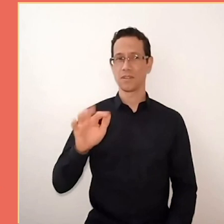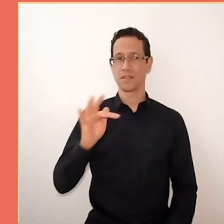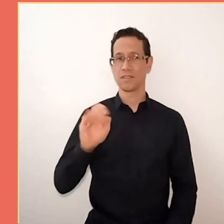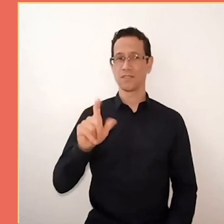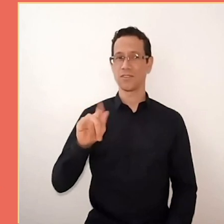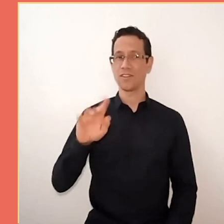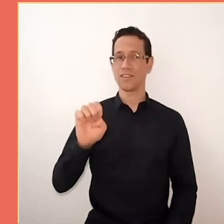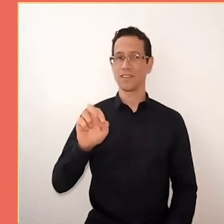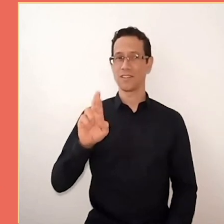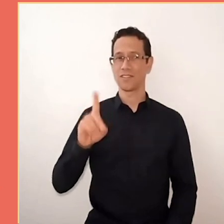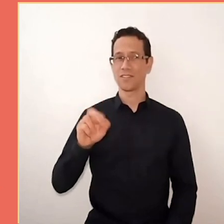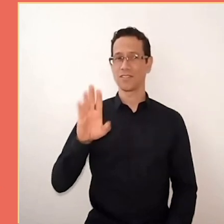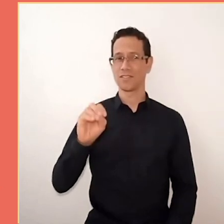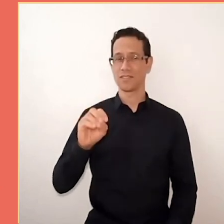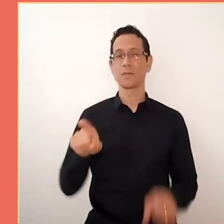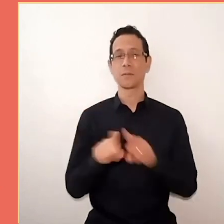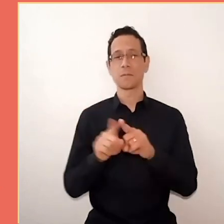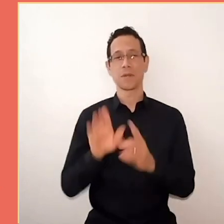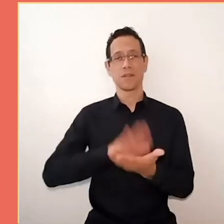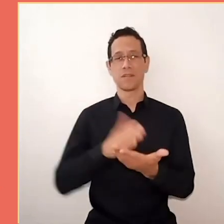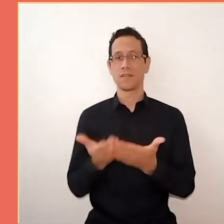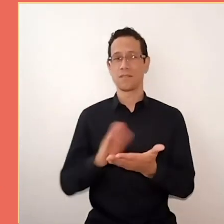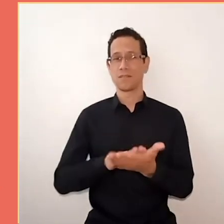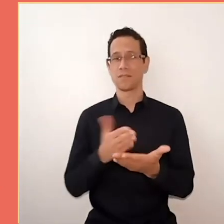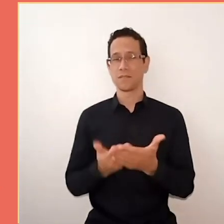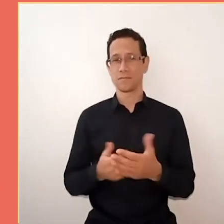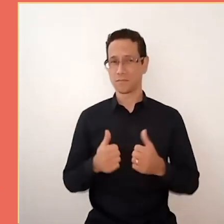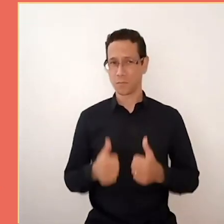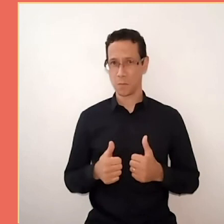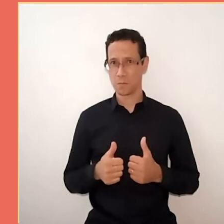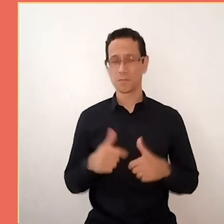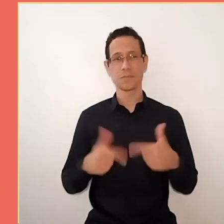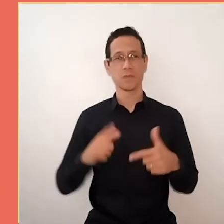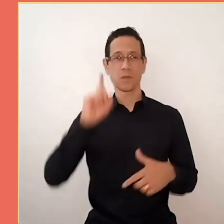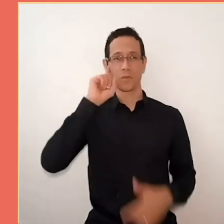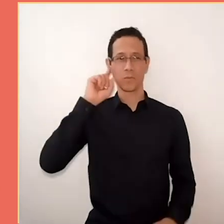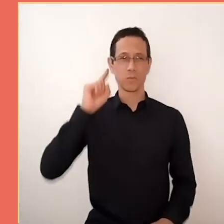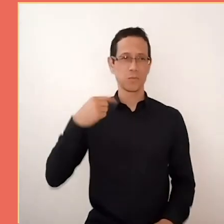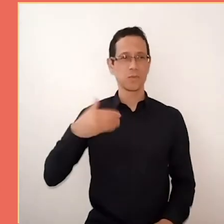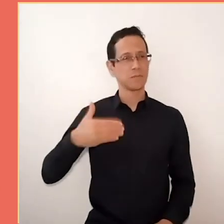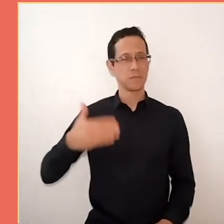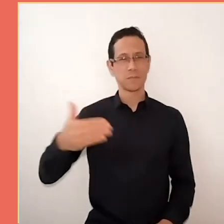e aos tradutores também, que fazem esse cotidiano nosso ser possível.